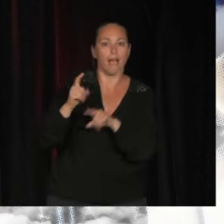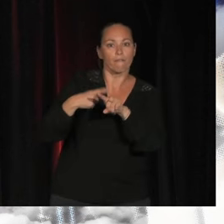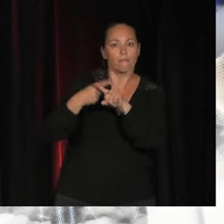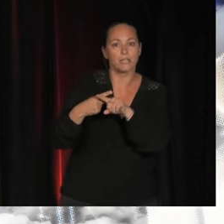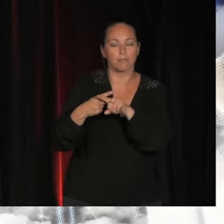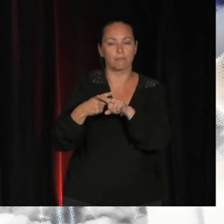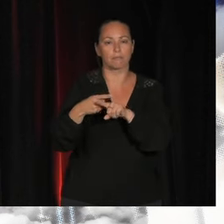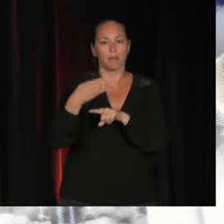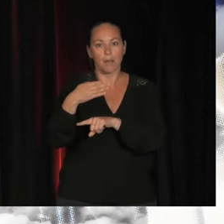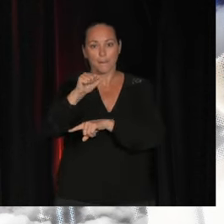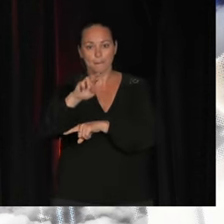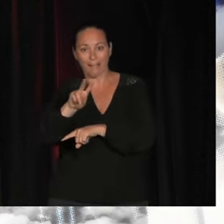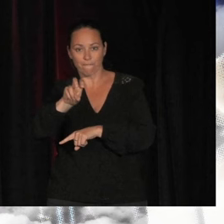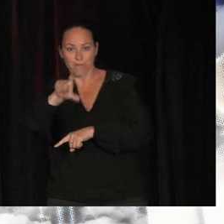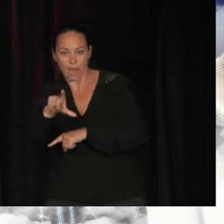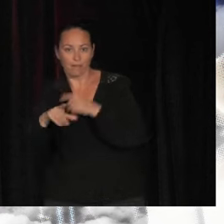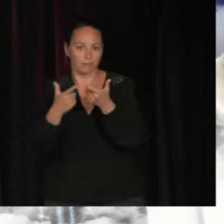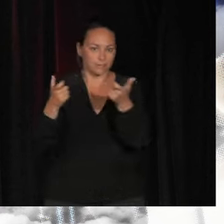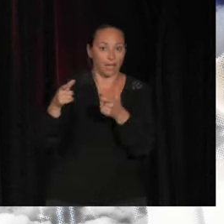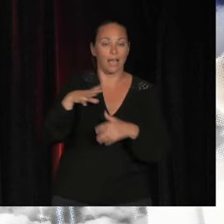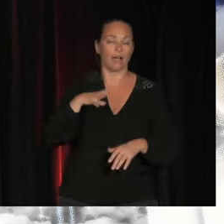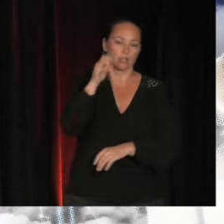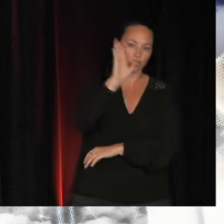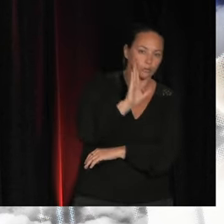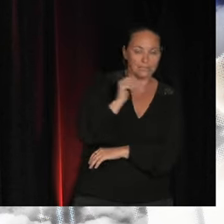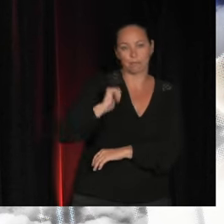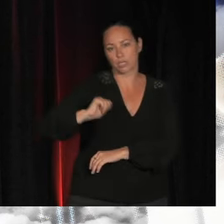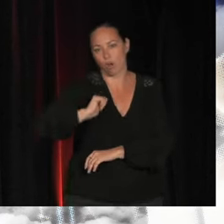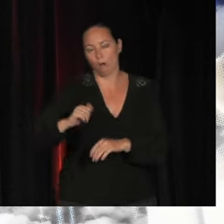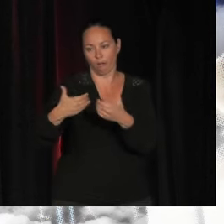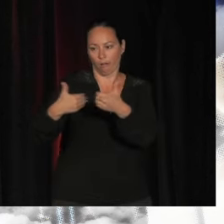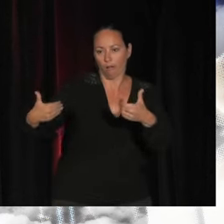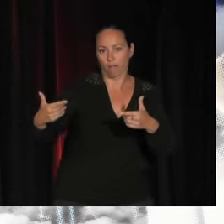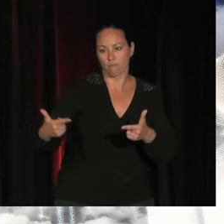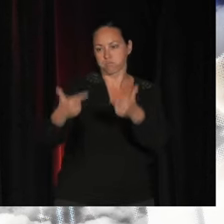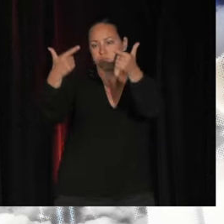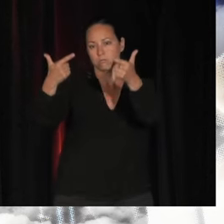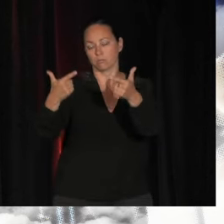comic books en général. C'est un jeu d'opposition où il va y avoir les gentils, les méchants, globalement. Tu veux une histoire un petit peu comme ça, c'est simple.